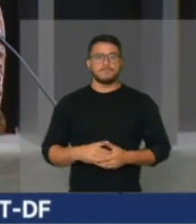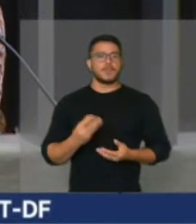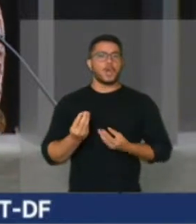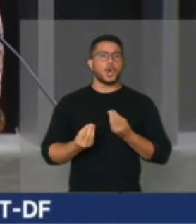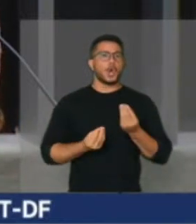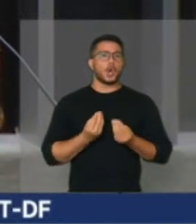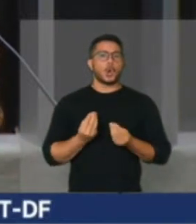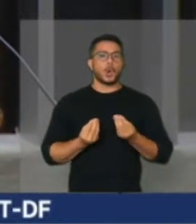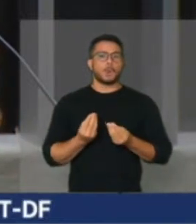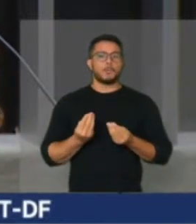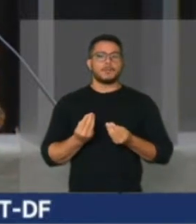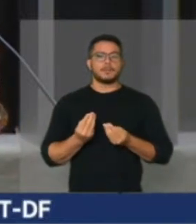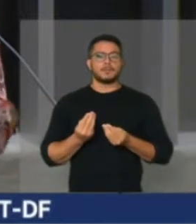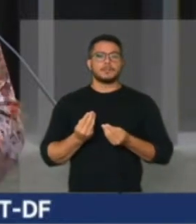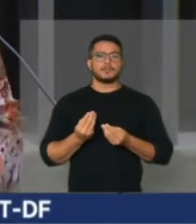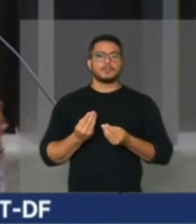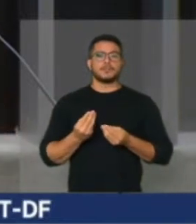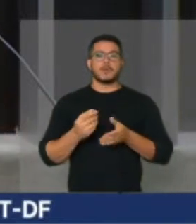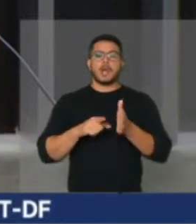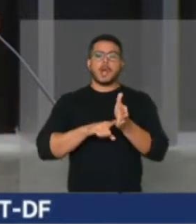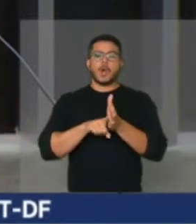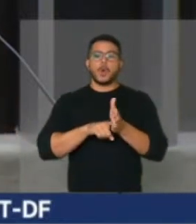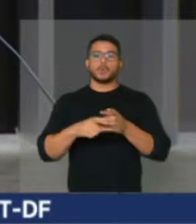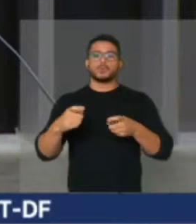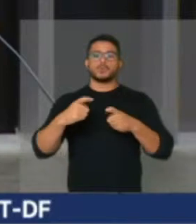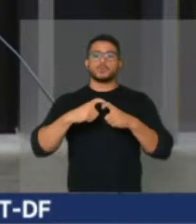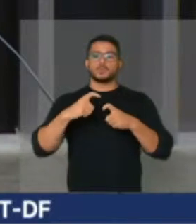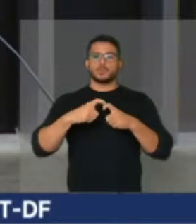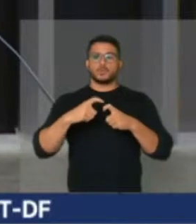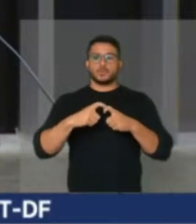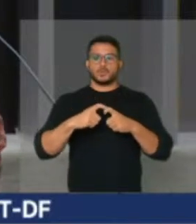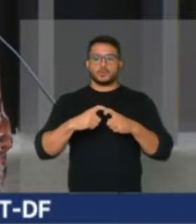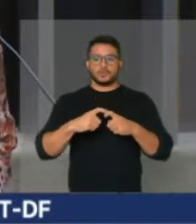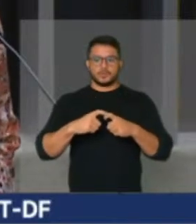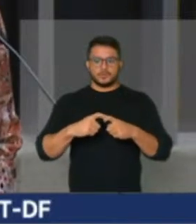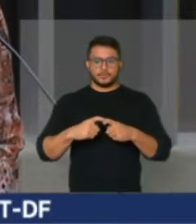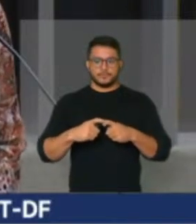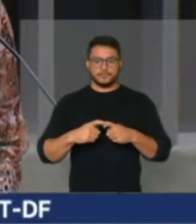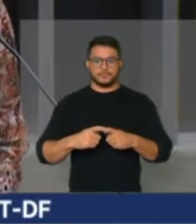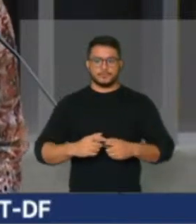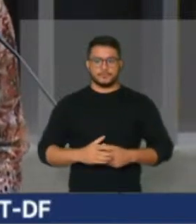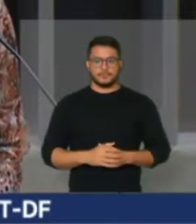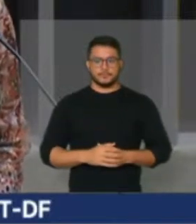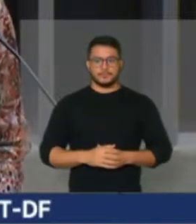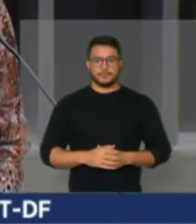ACESSÍVEL PARA TODAS AS MULHERES TRABALHADORAS DESTE PAÍS DA MESMA FORMA. AÍ AQUI SE ASSEGURA E A GENTE